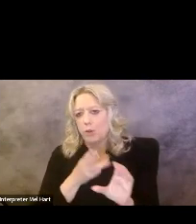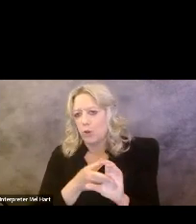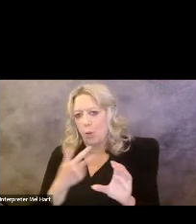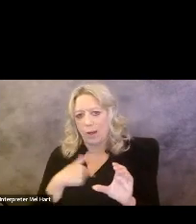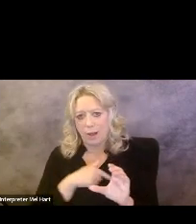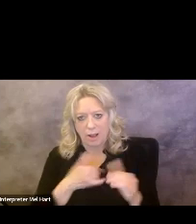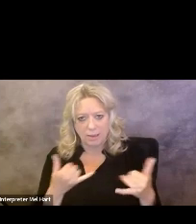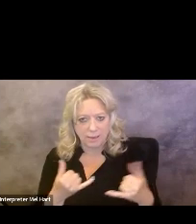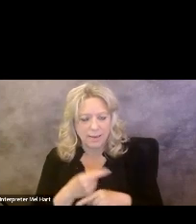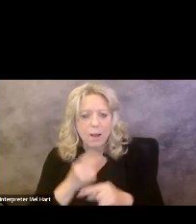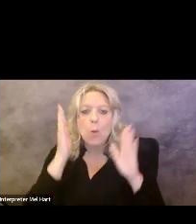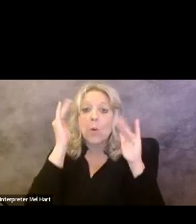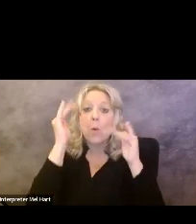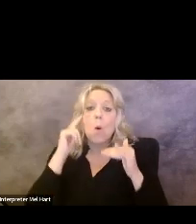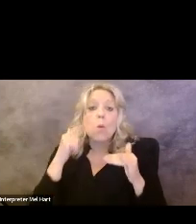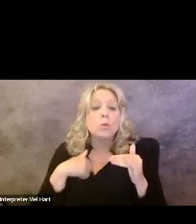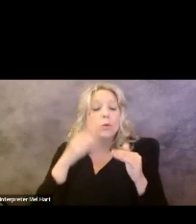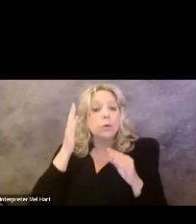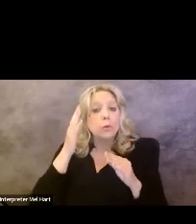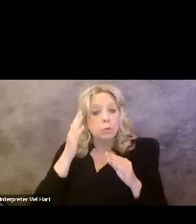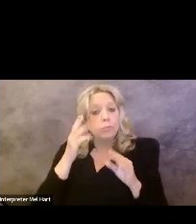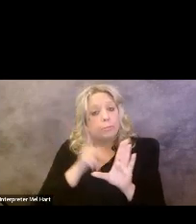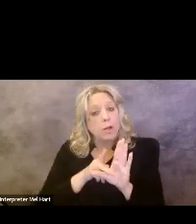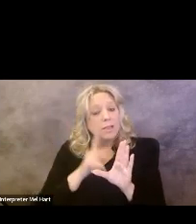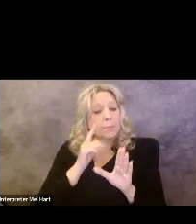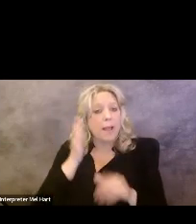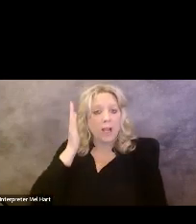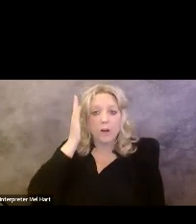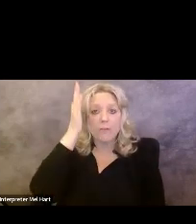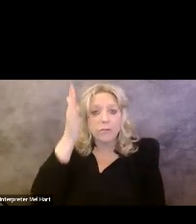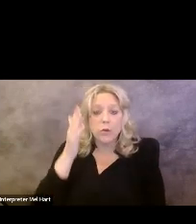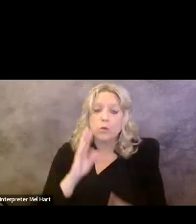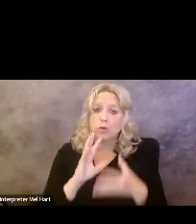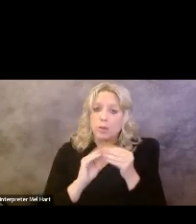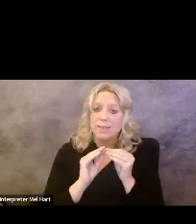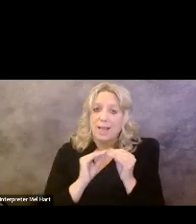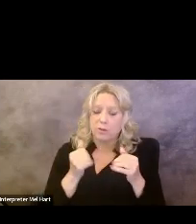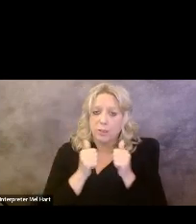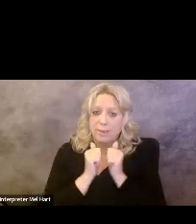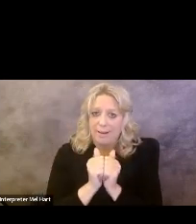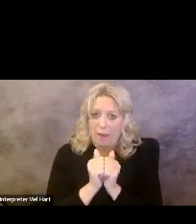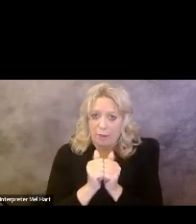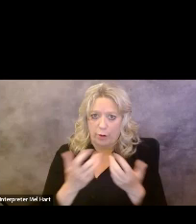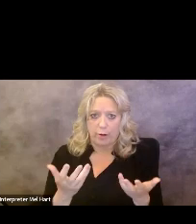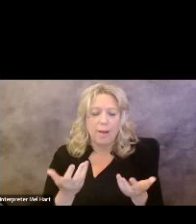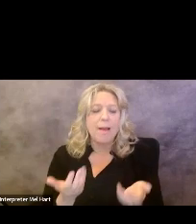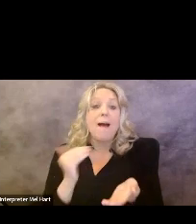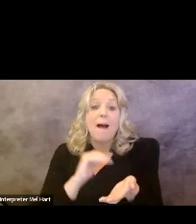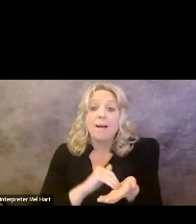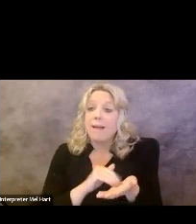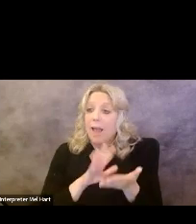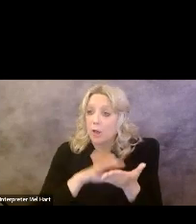participar en una futura sesión juntos y de nuevo aprender juntos Seguimos